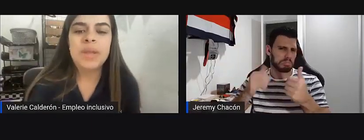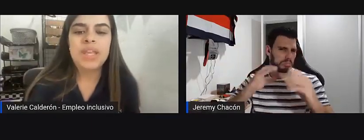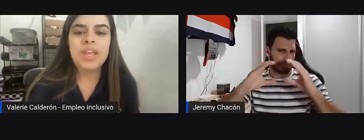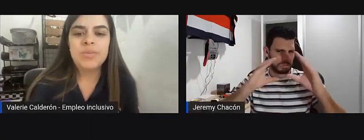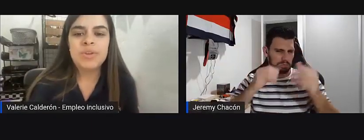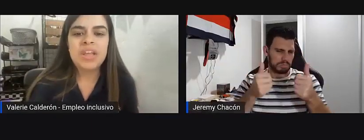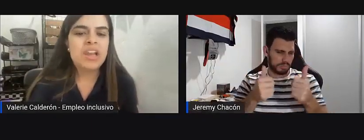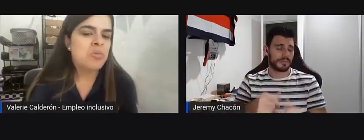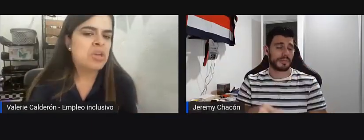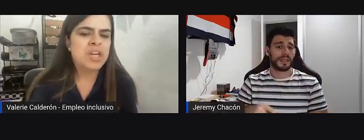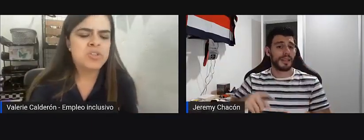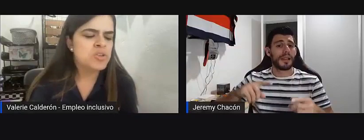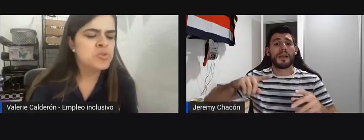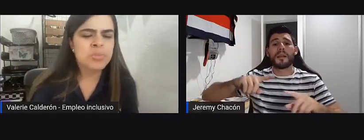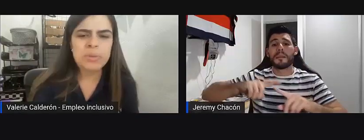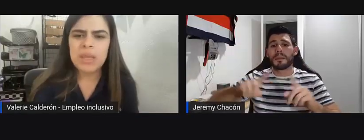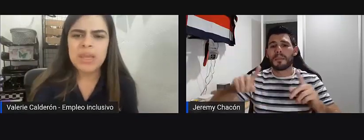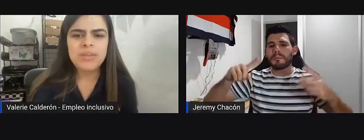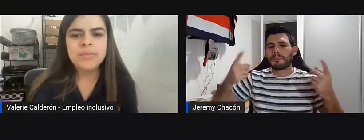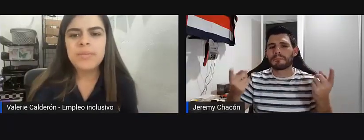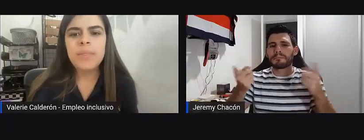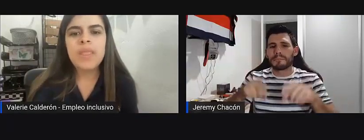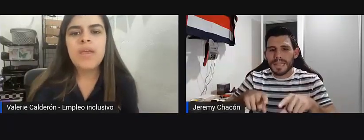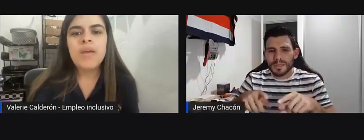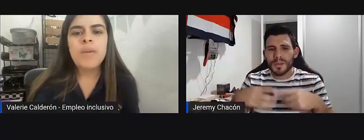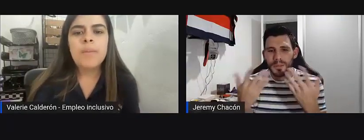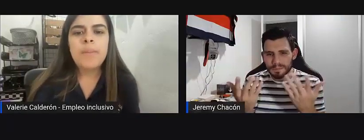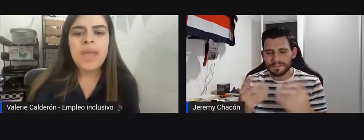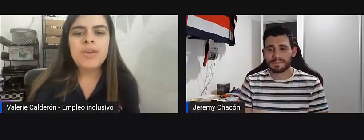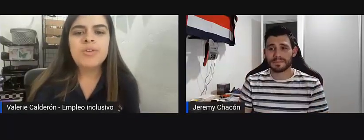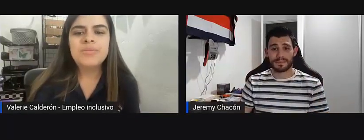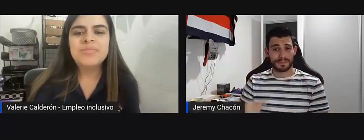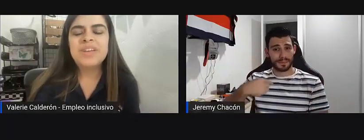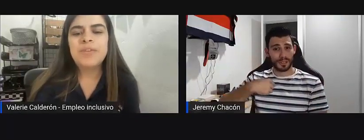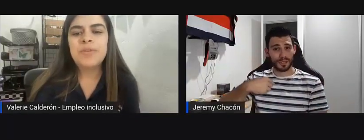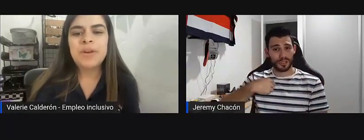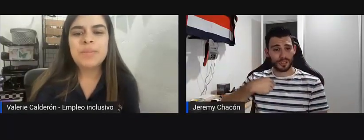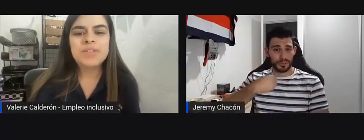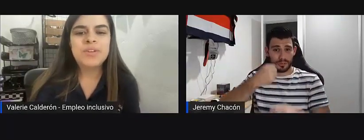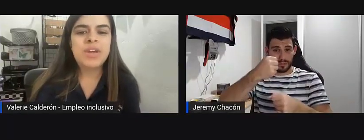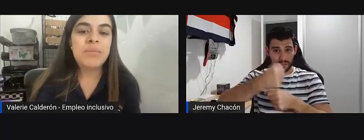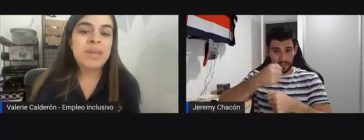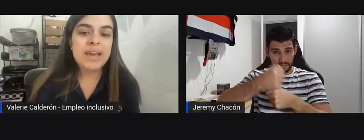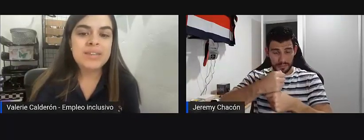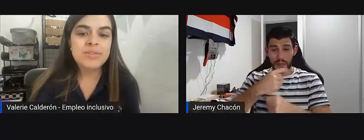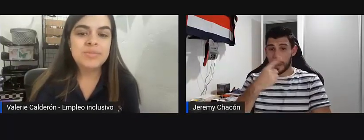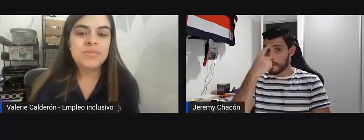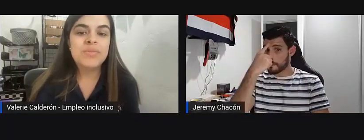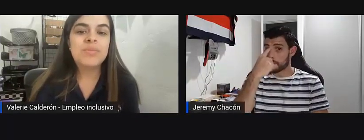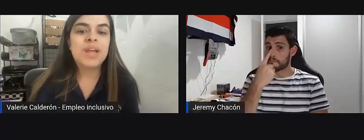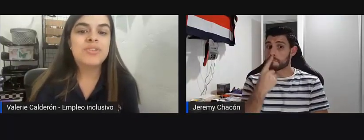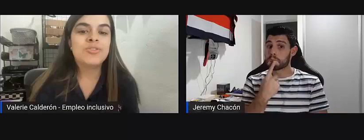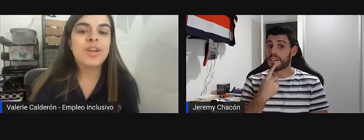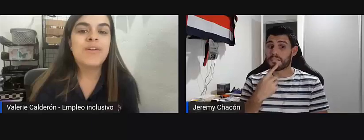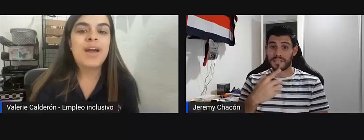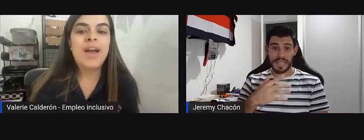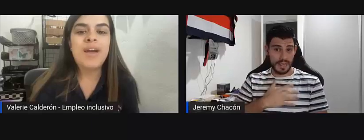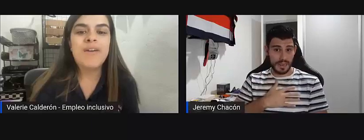compañeros verdad la comunicación súper bien pero qué fue lo que pasó en mi caso verdad yo trabajaba